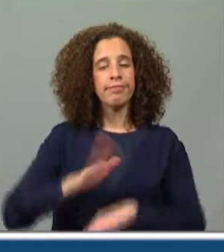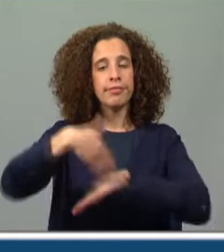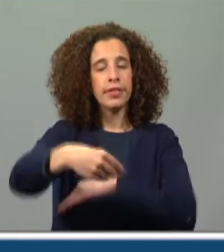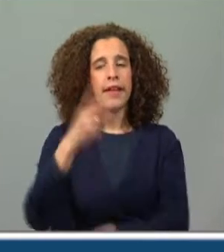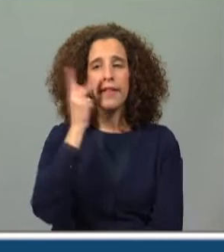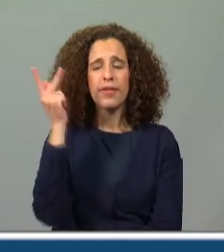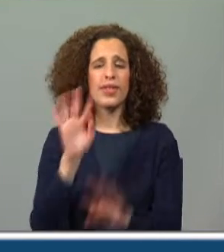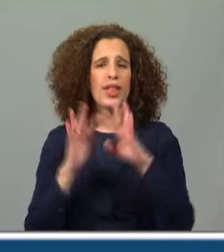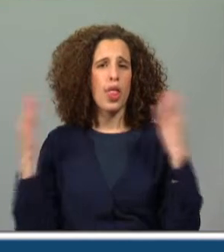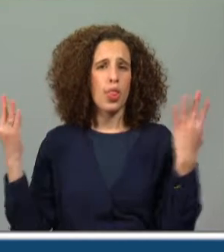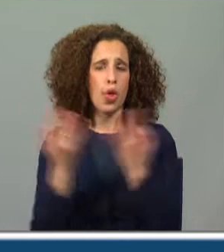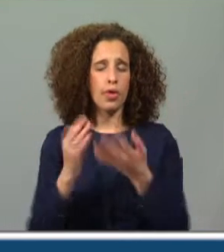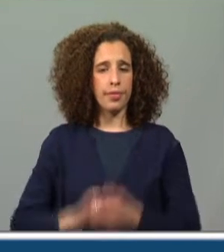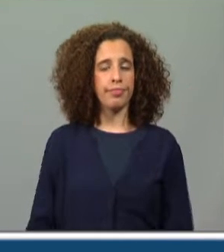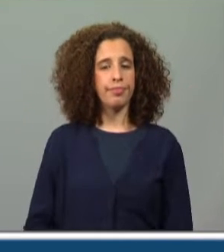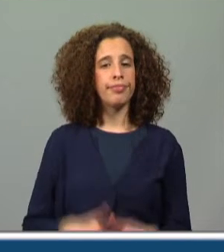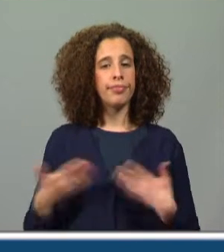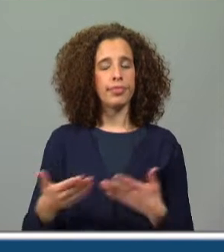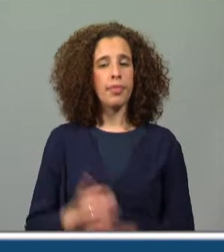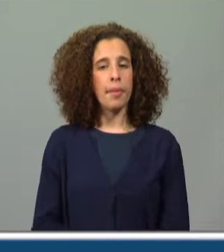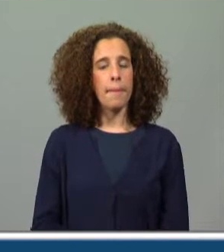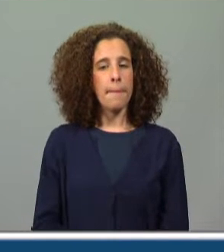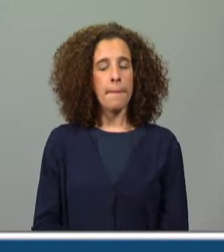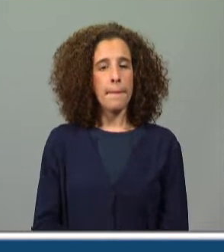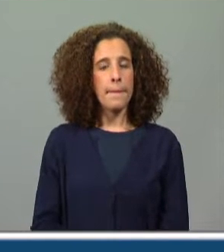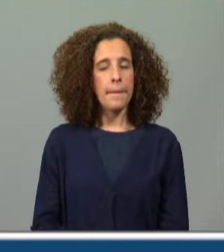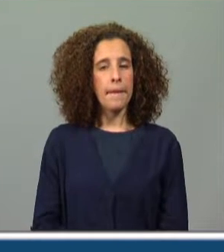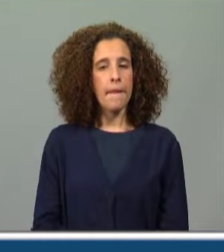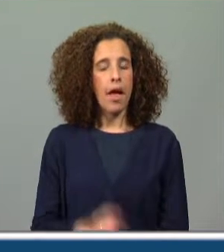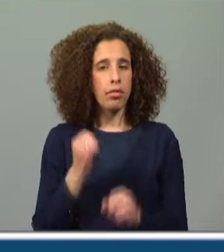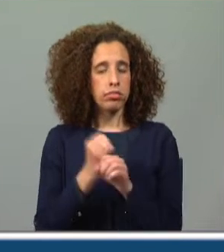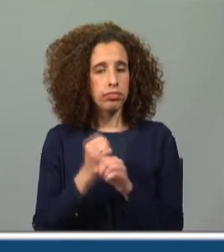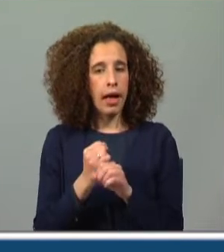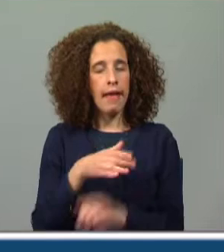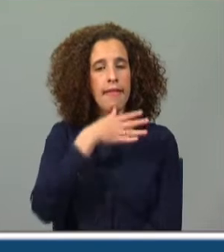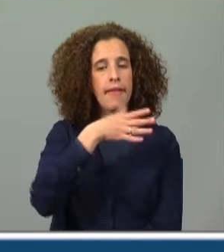vida inteira Então quais são as reações da narradora que acabam por mostrar que 一生那麼有什麼反應敘述者最終證明了這一點